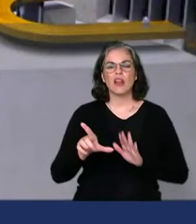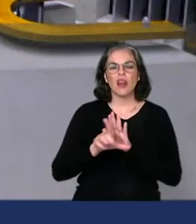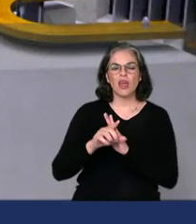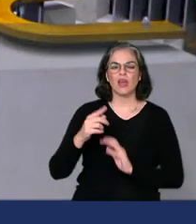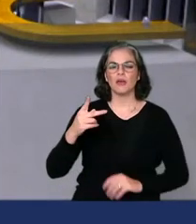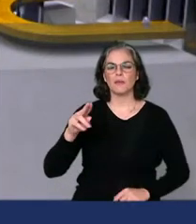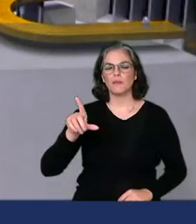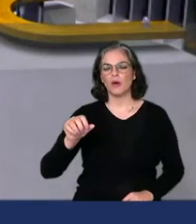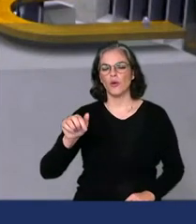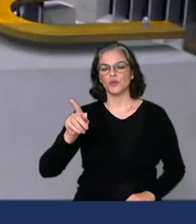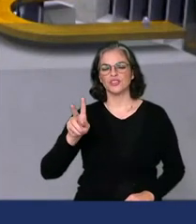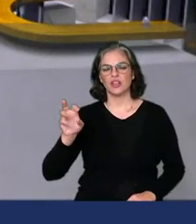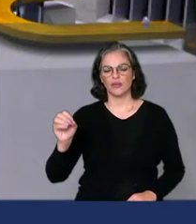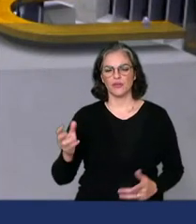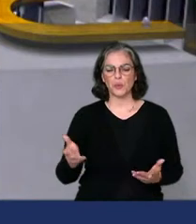A RETIRADA DE PAUTA. NÃO. VEM